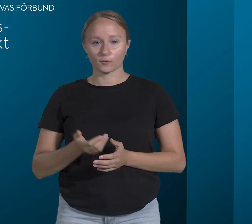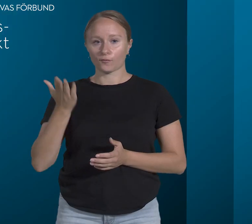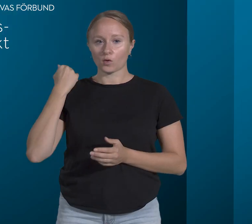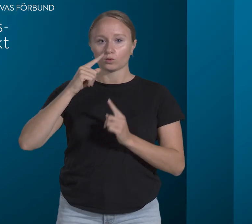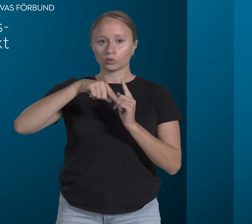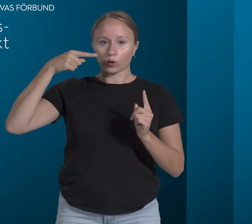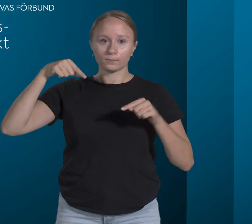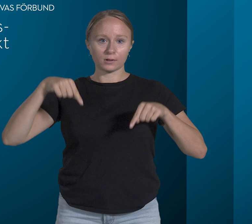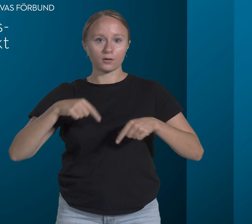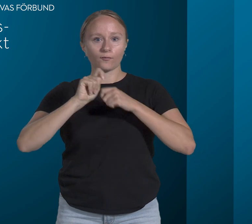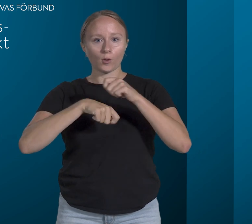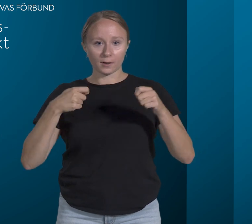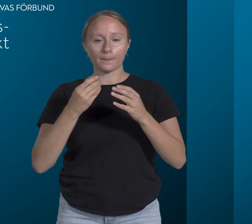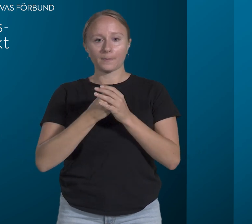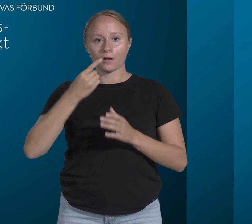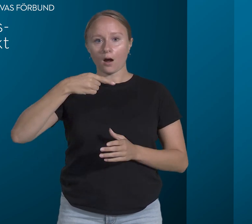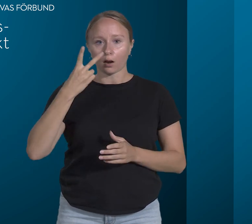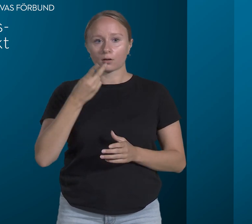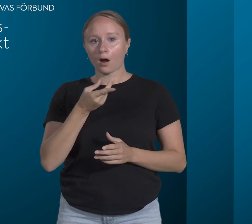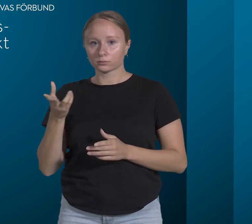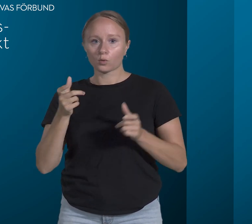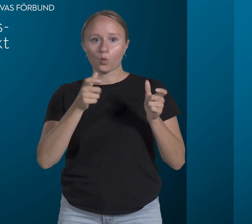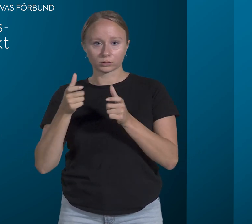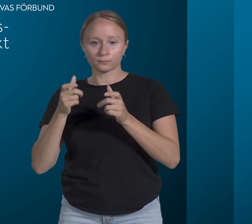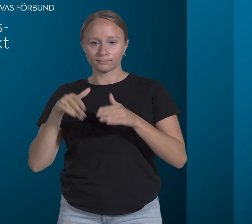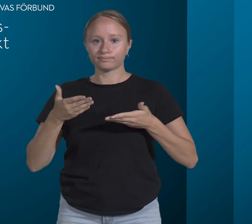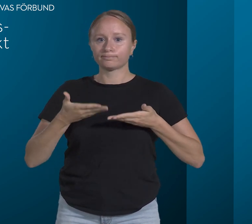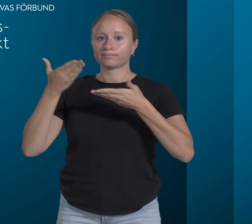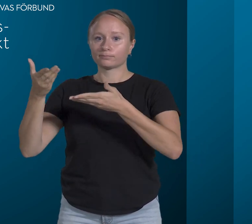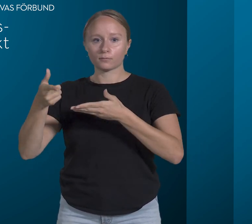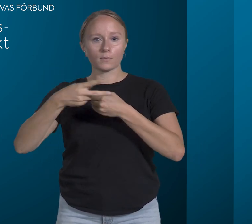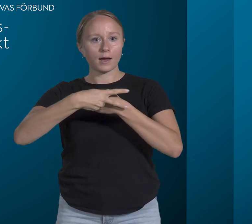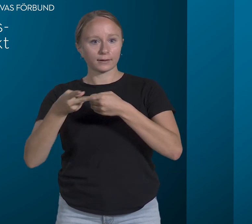I juni lämnade förbundet tillsammans med 12 andra organisationer in ett klagomål -